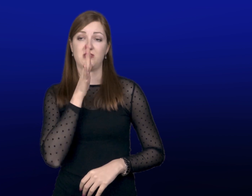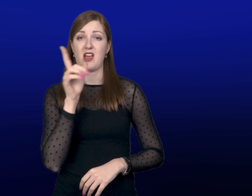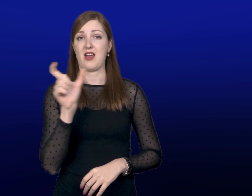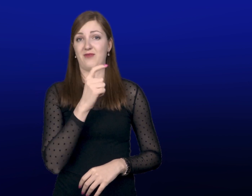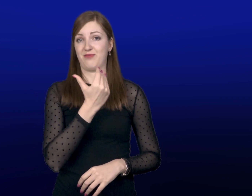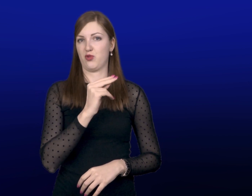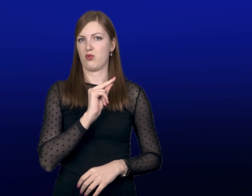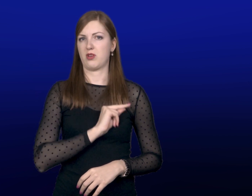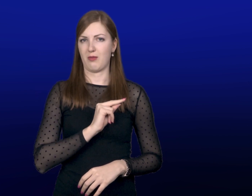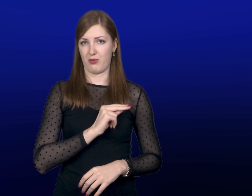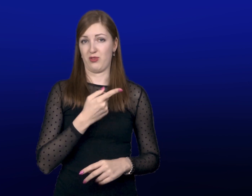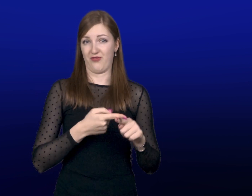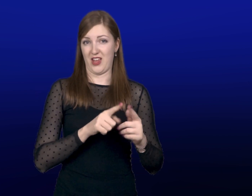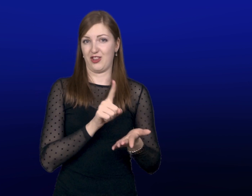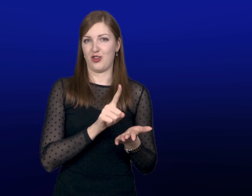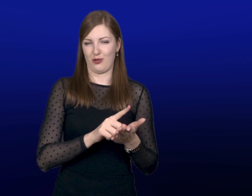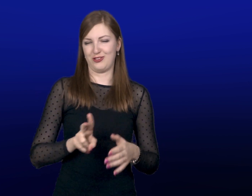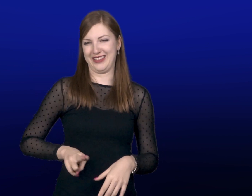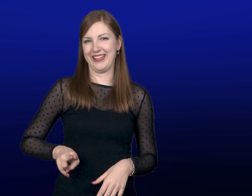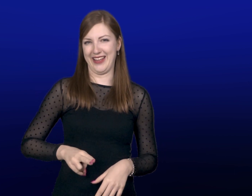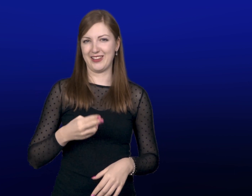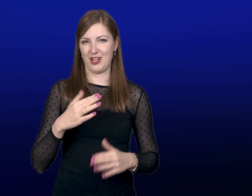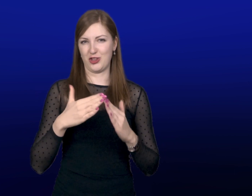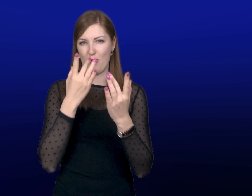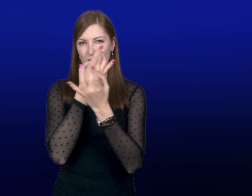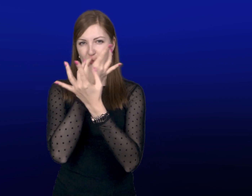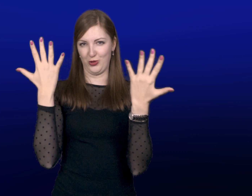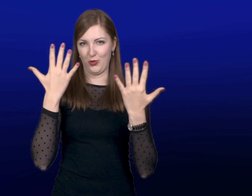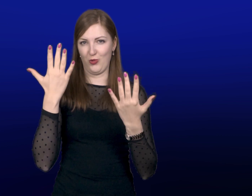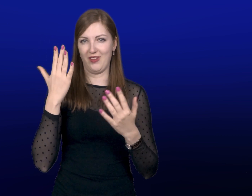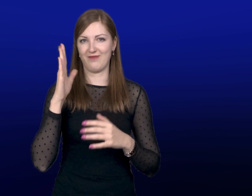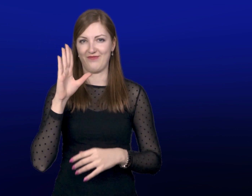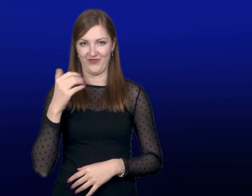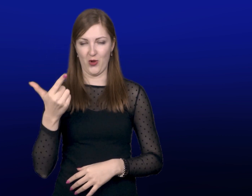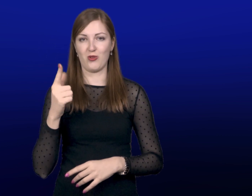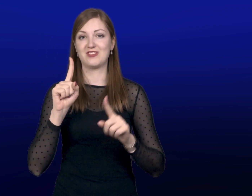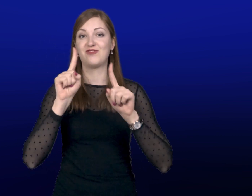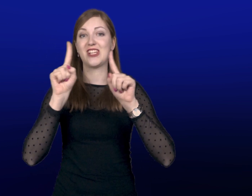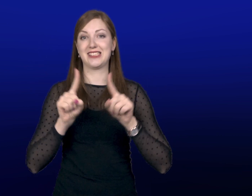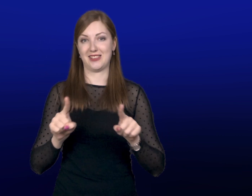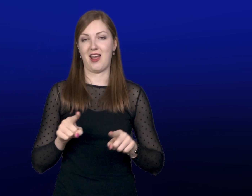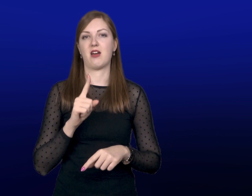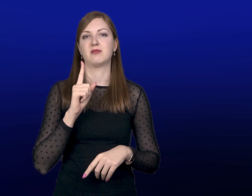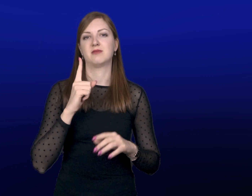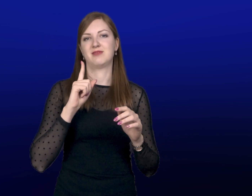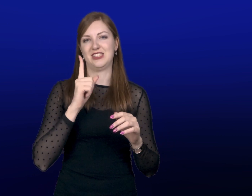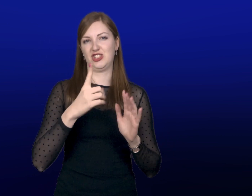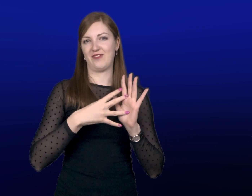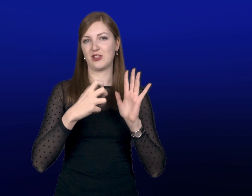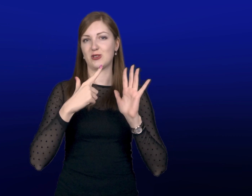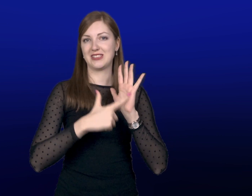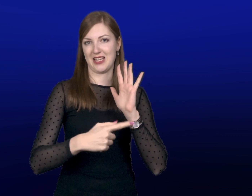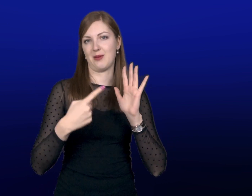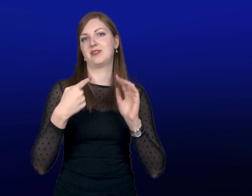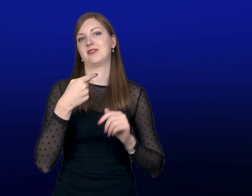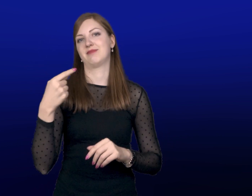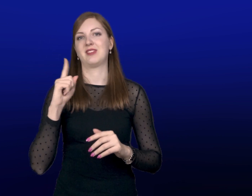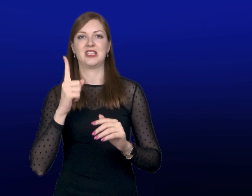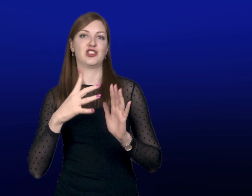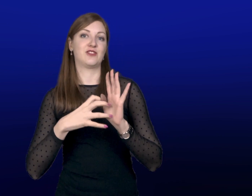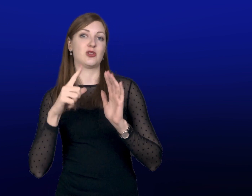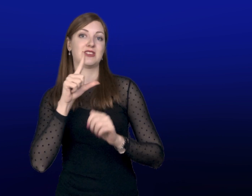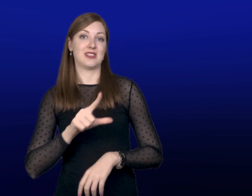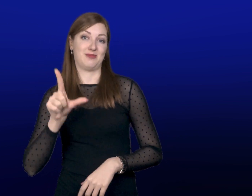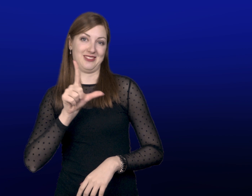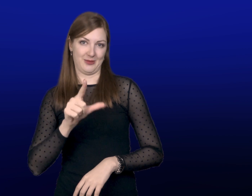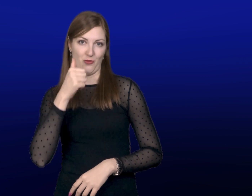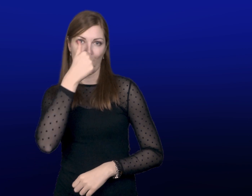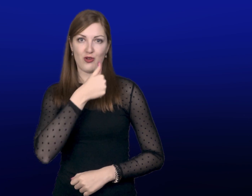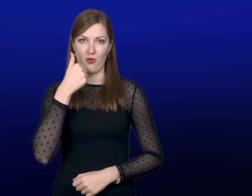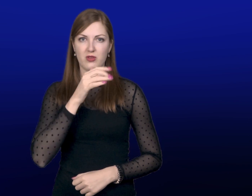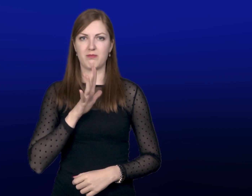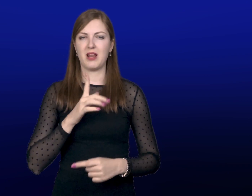За период ее работы в данной должности с 1970 по 1977 год